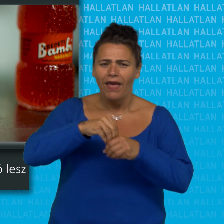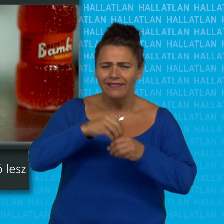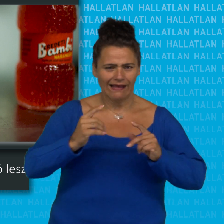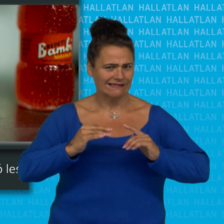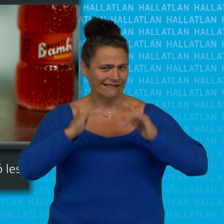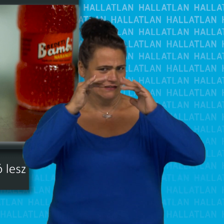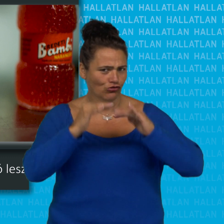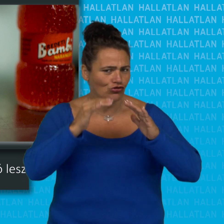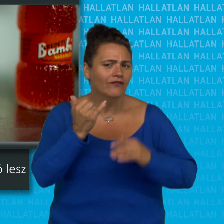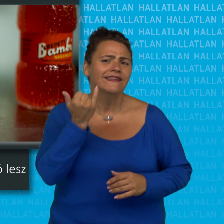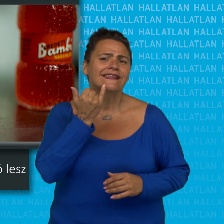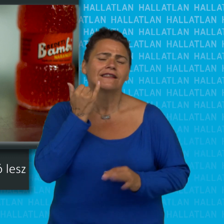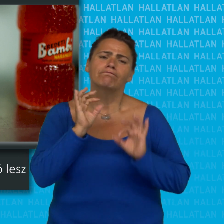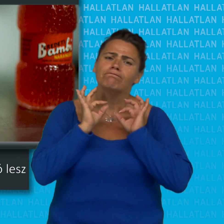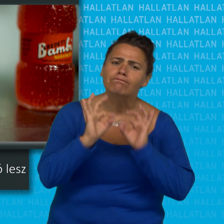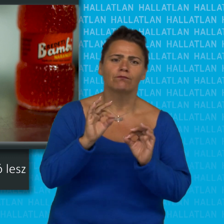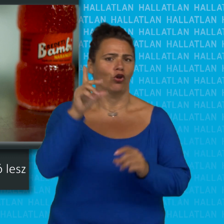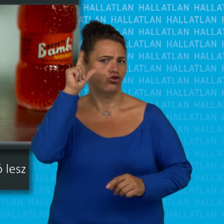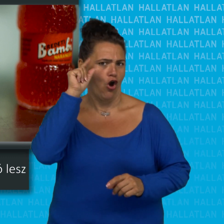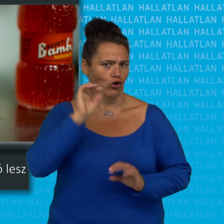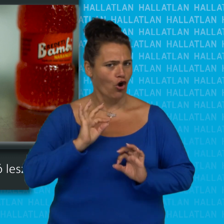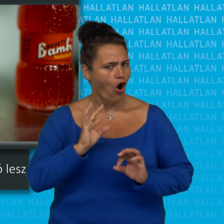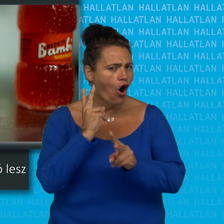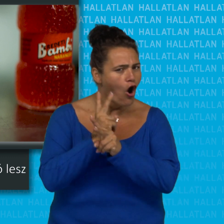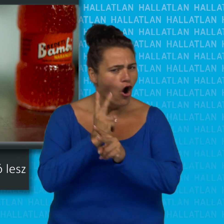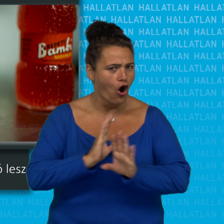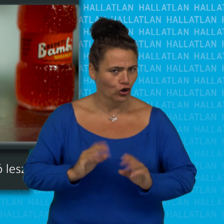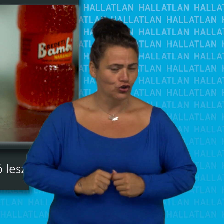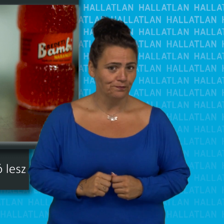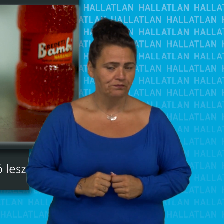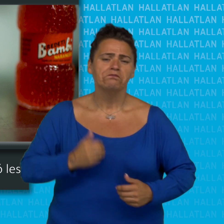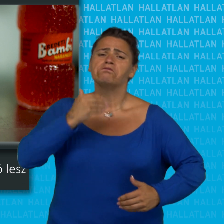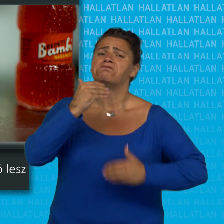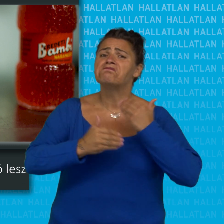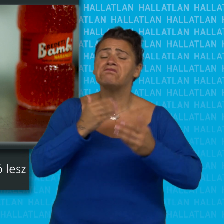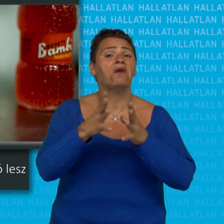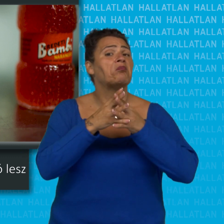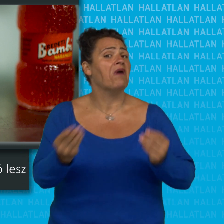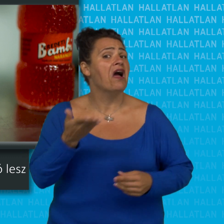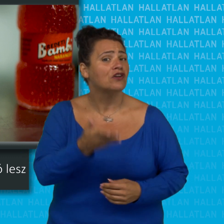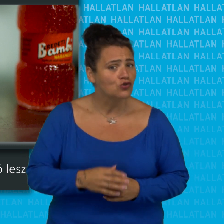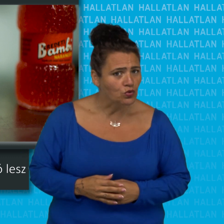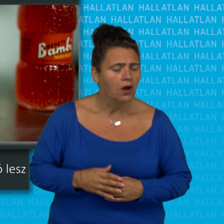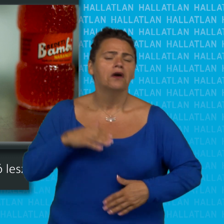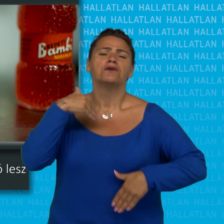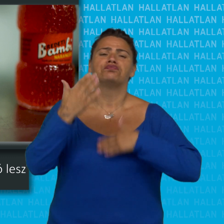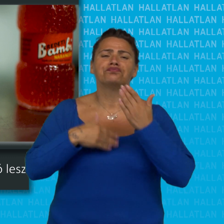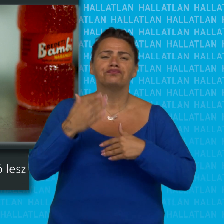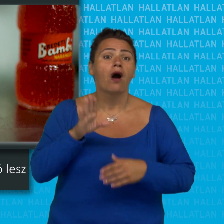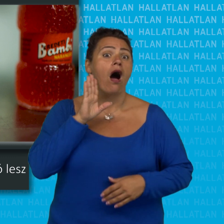ami szénsavas volt, és narancsos ízzel rendelkezett. Később sajnos kiszorult a piacról, ezért már több évtizede eltűnt.